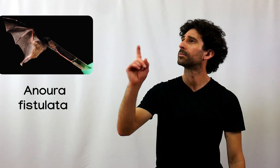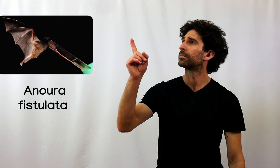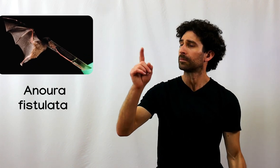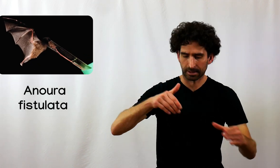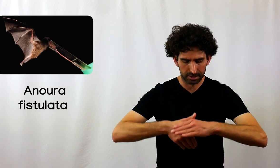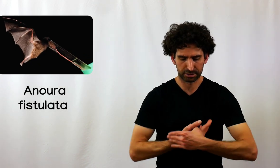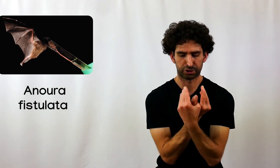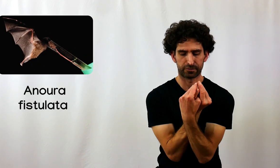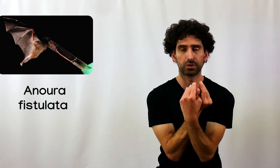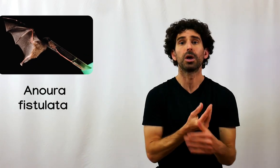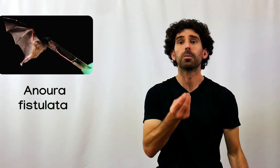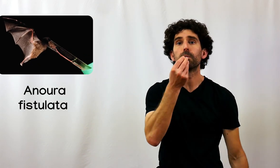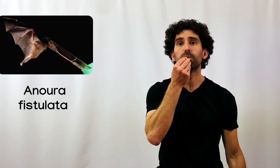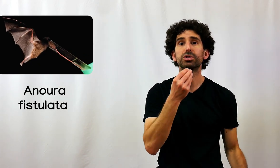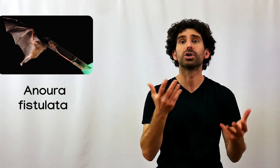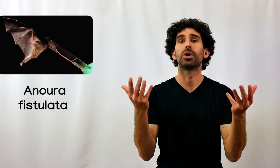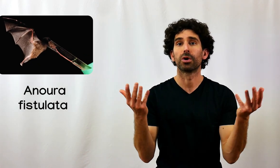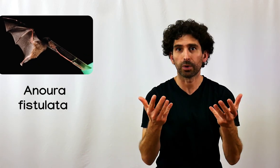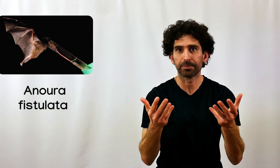Cette chauve-souris mange quoi ?